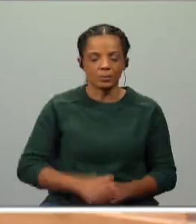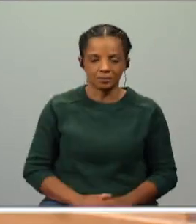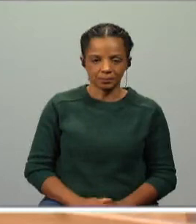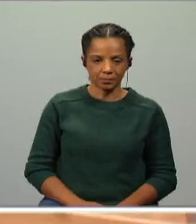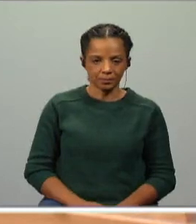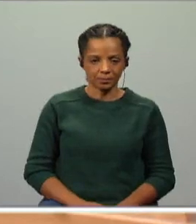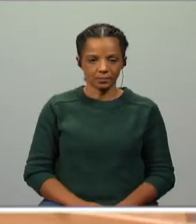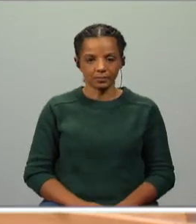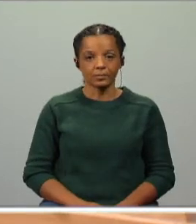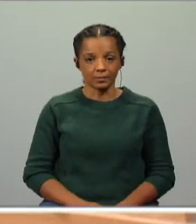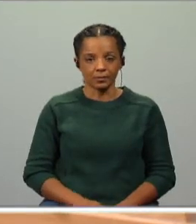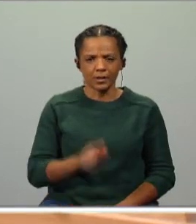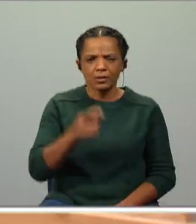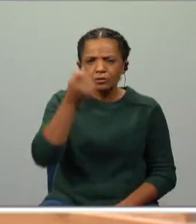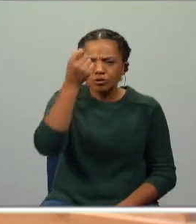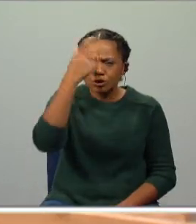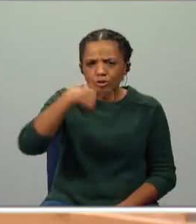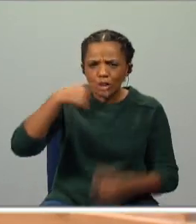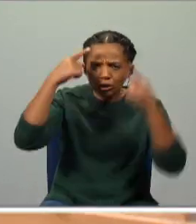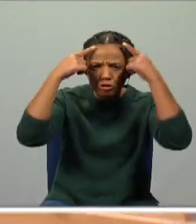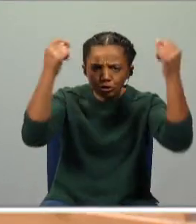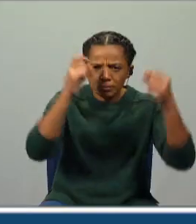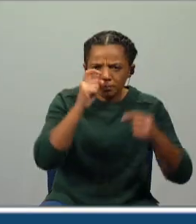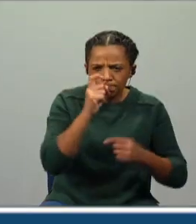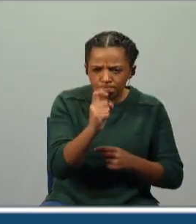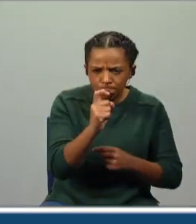Esta é a história do Lobo mau que na